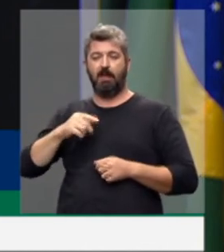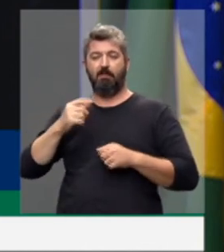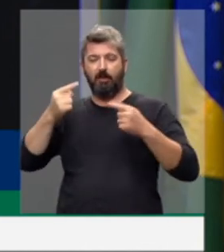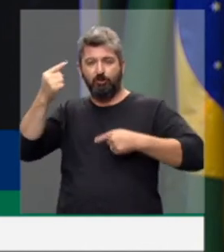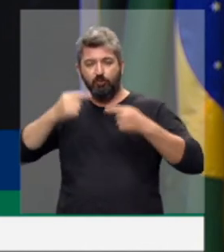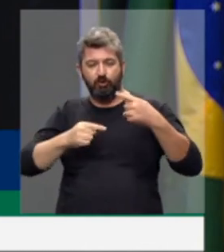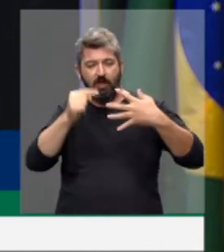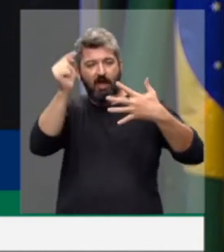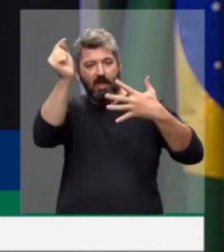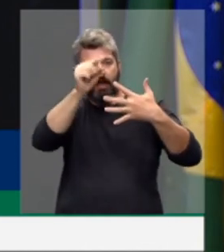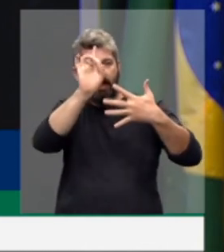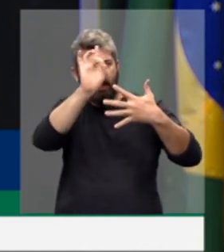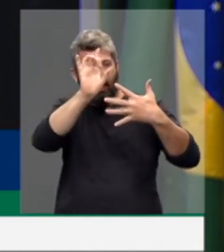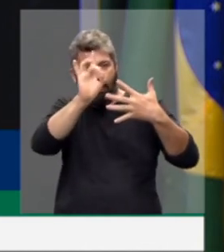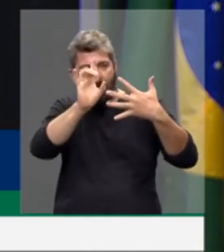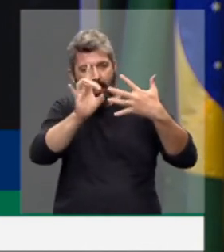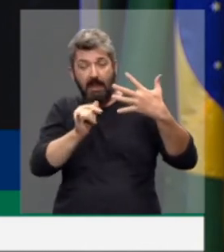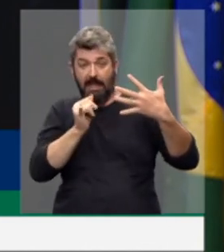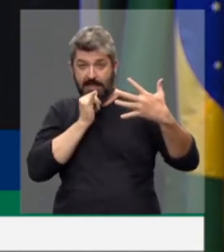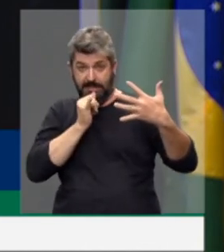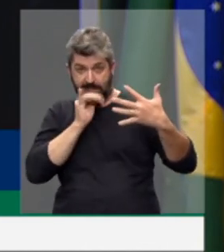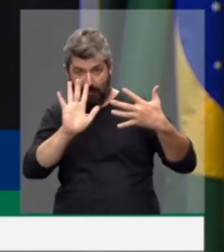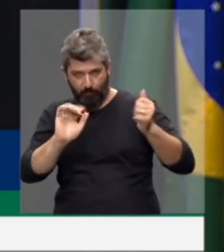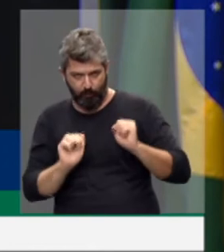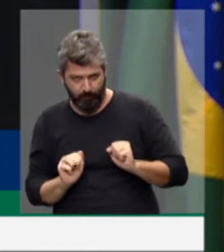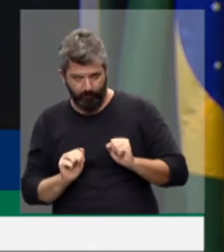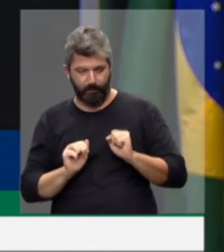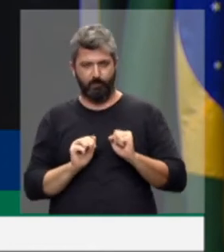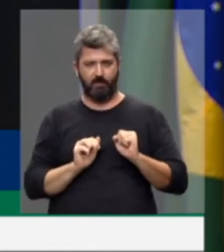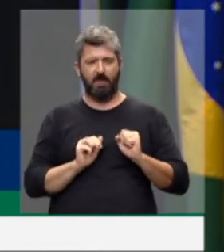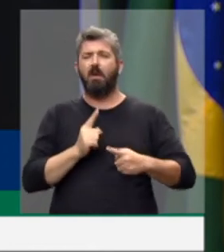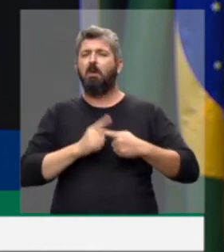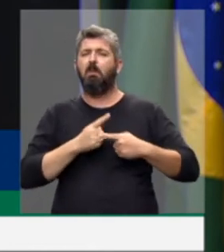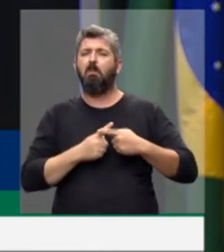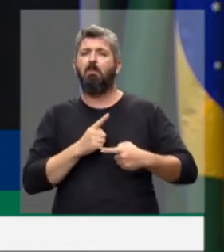NENHUM COM CONHECIMENTO NECESSÁRIO DENTRO DESTA MATÉRIA PARA TRATAR